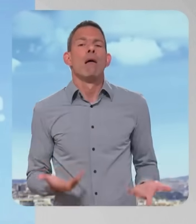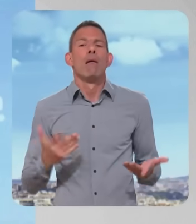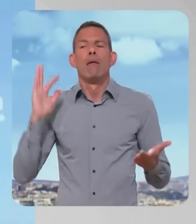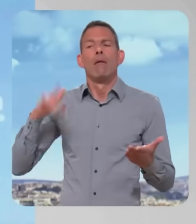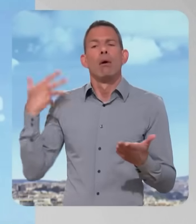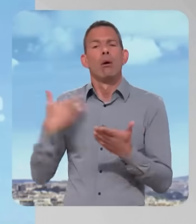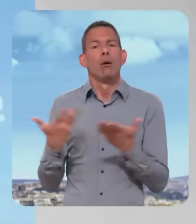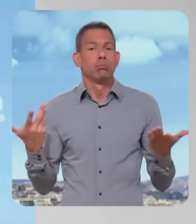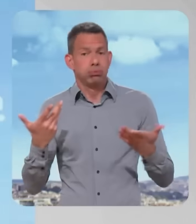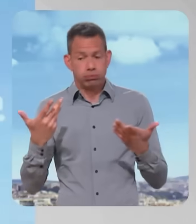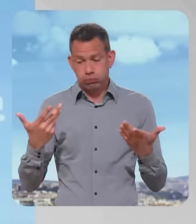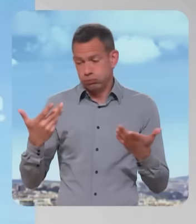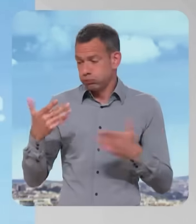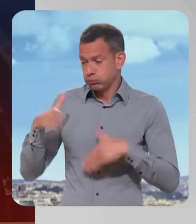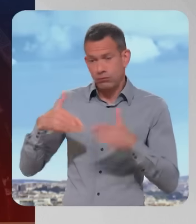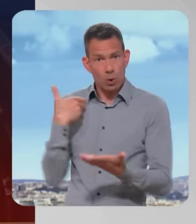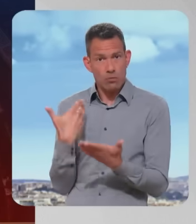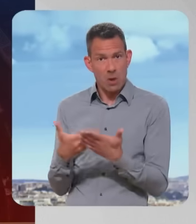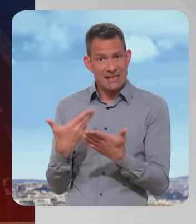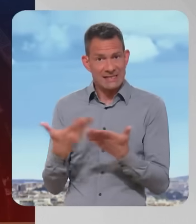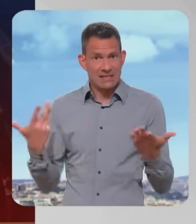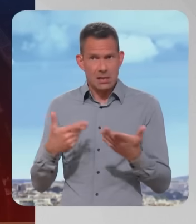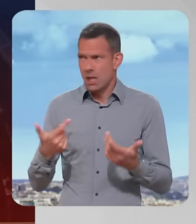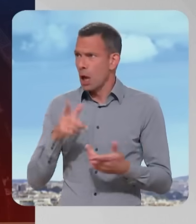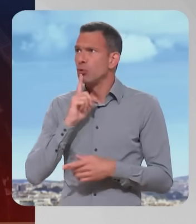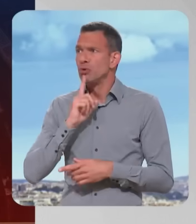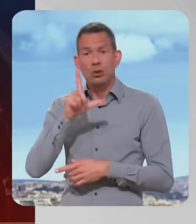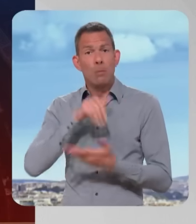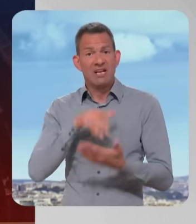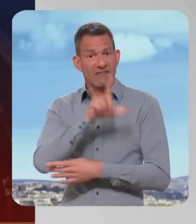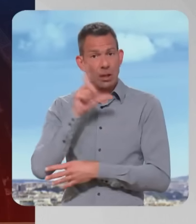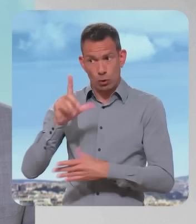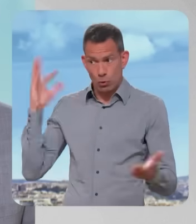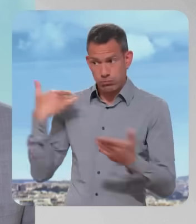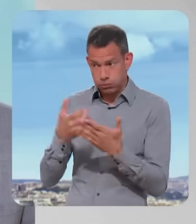au milieu du mandat, appeler un Premier ministre... Il devrait s'adresser à la formation politique